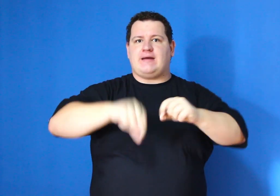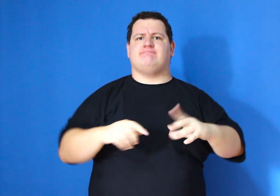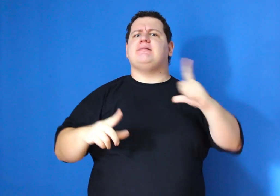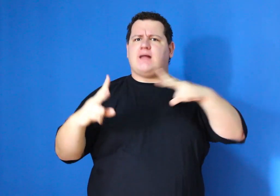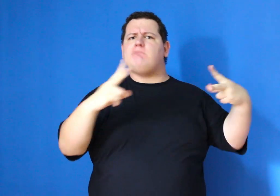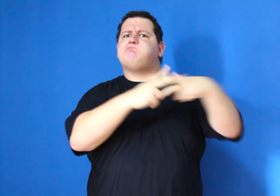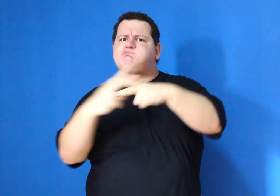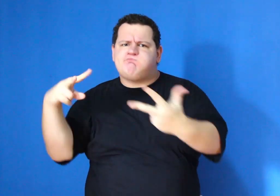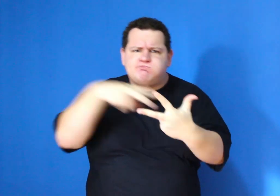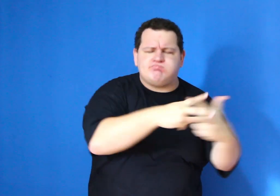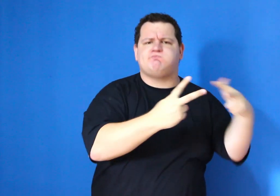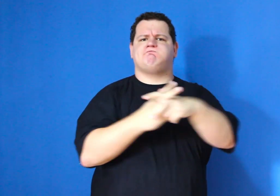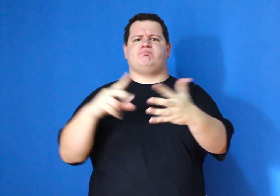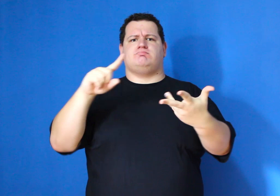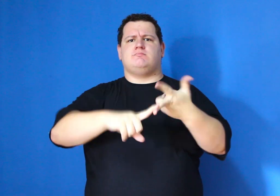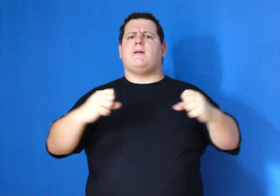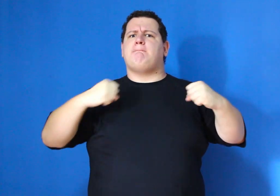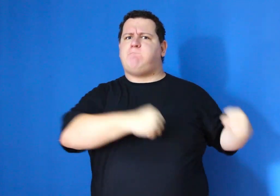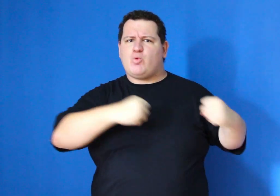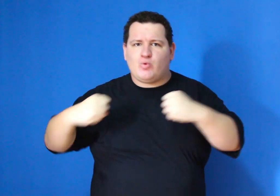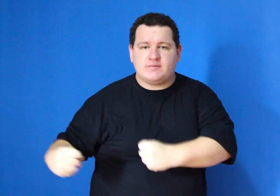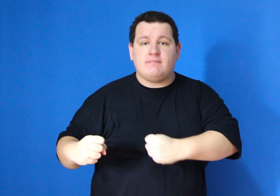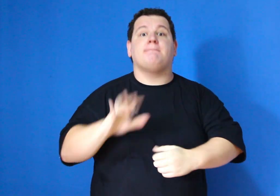claro que pode ter cenas de ação e poderes,